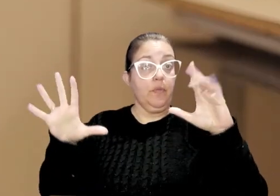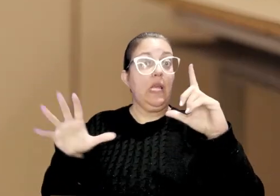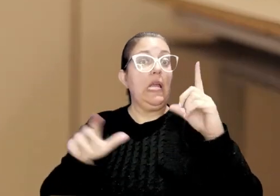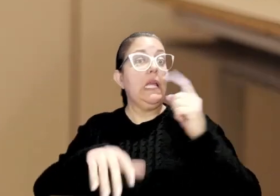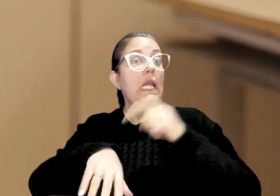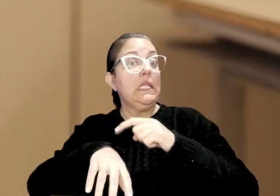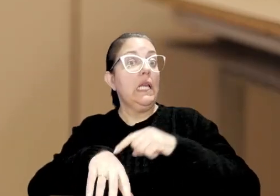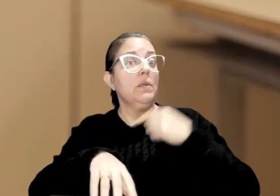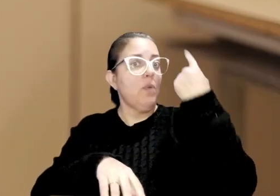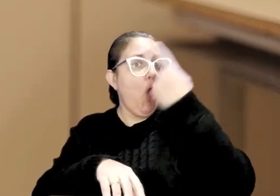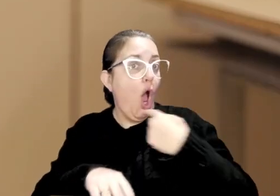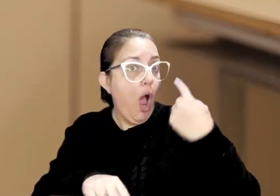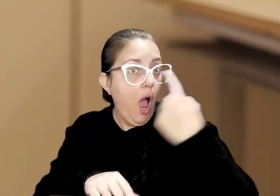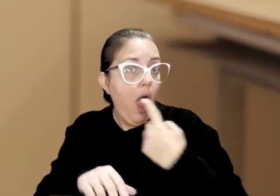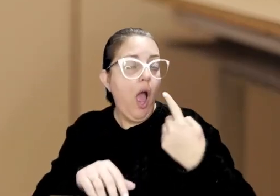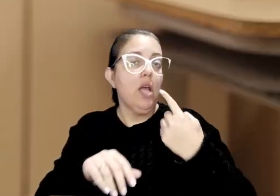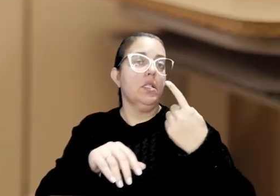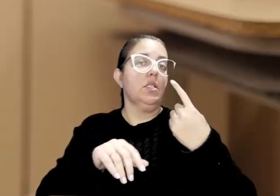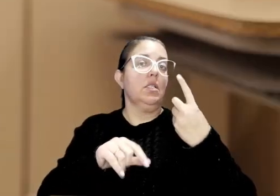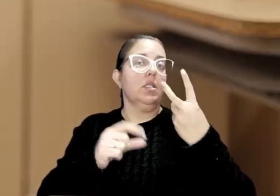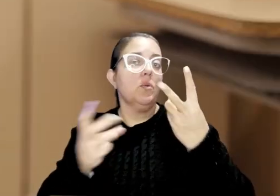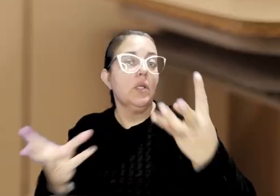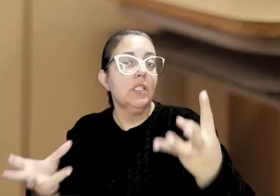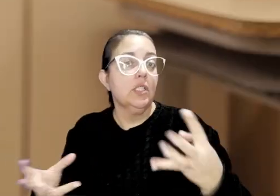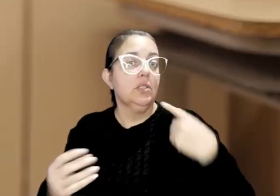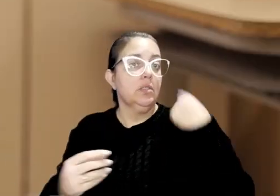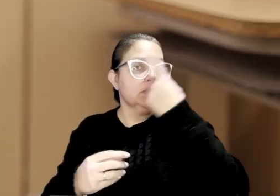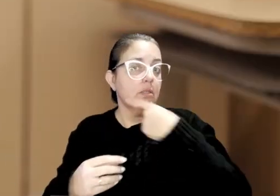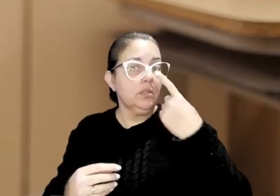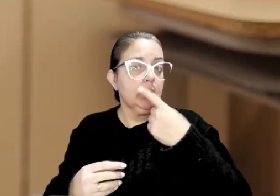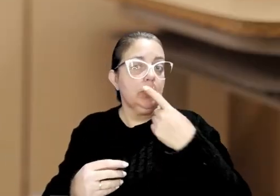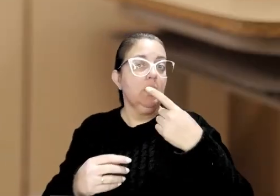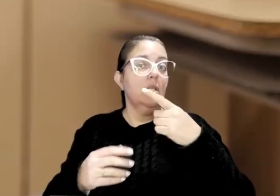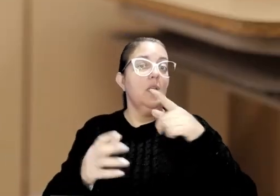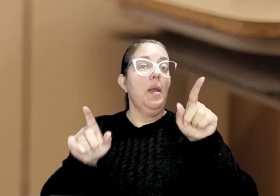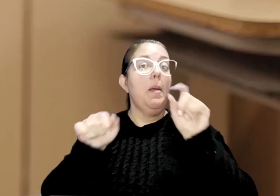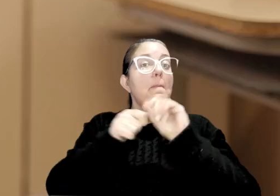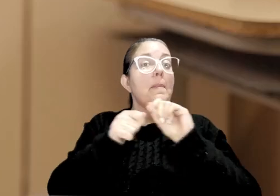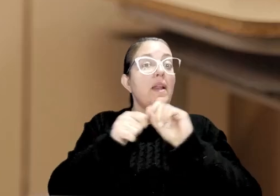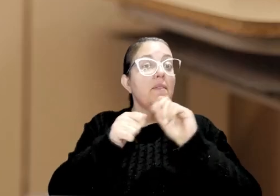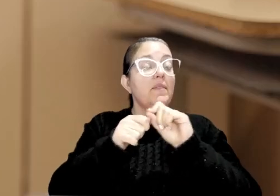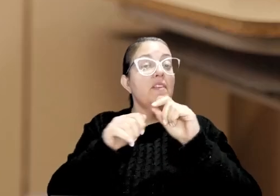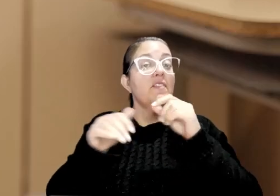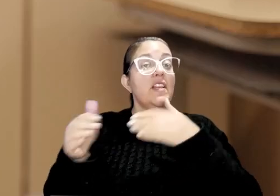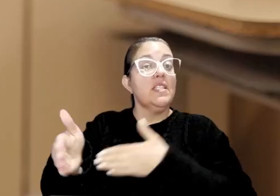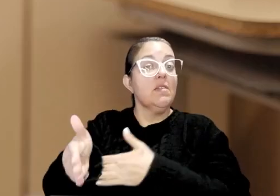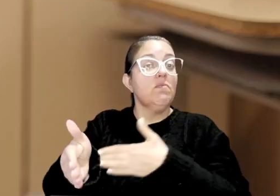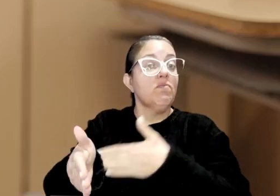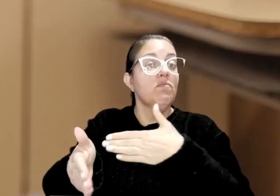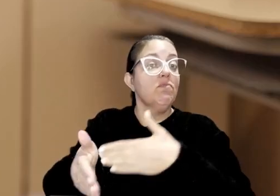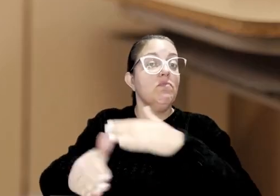o po para fazer o o cis nãoé você fala impactos ambientais pessoal não tá nem aí que isso né tô